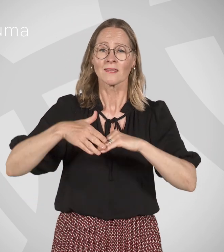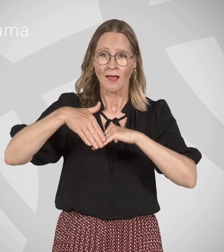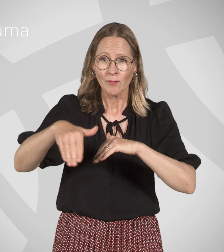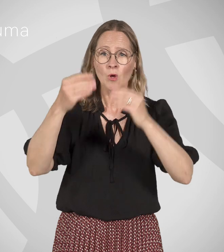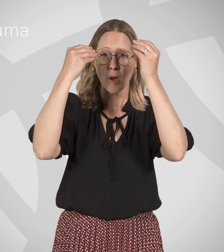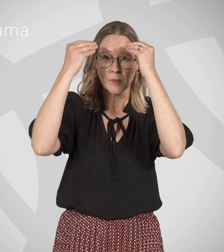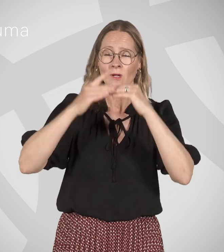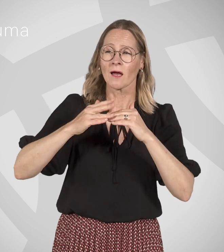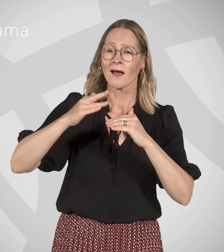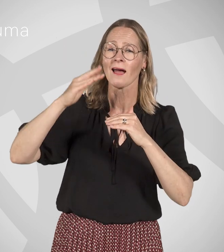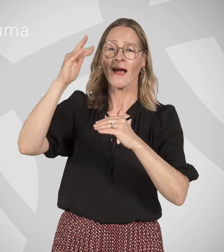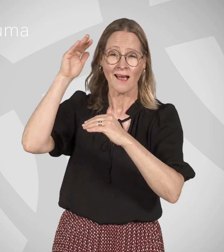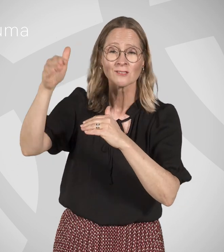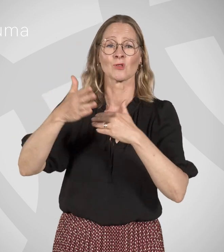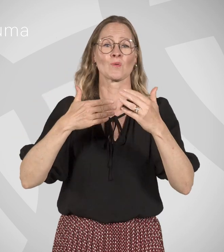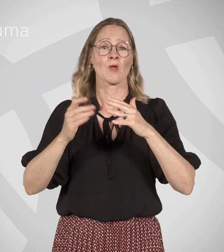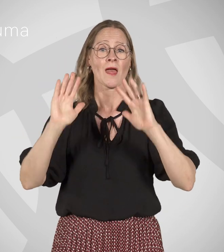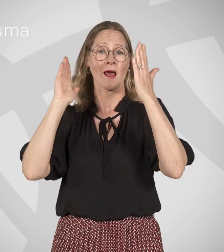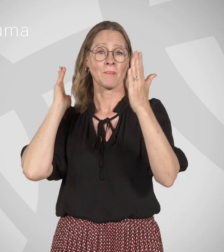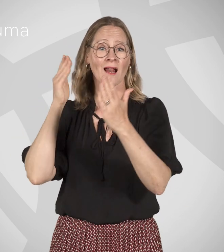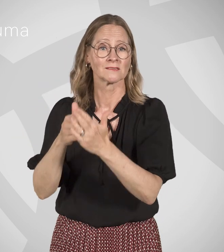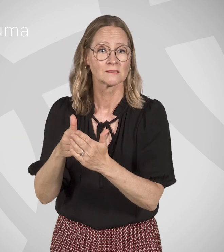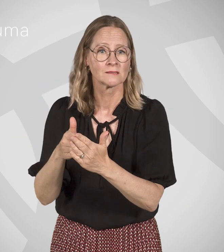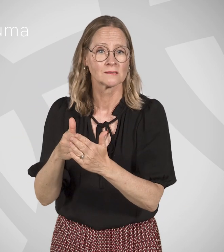ja jatkuu opintoihin ja aina työelämään asti.